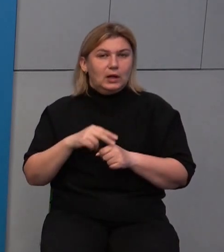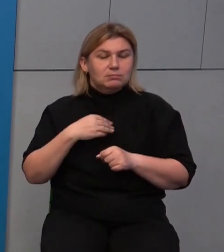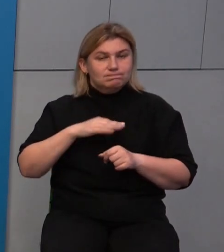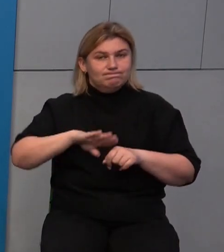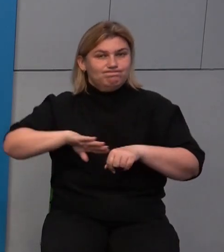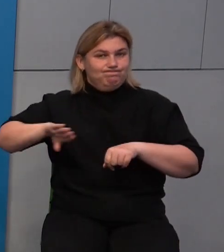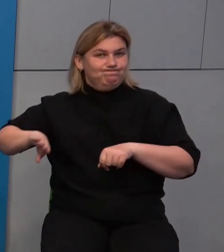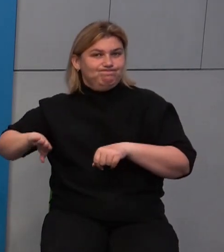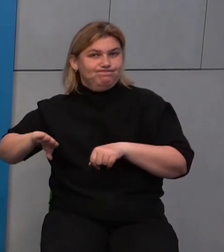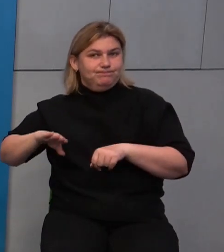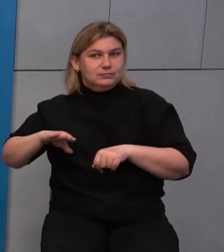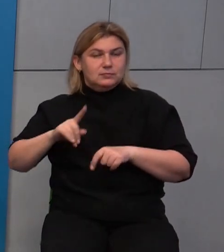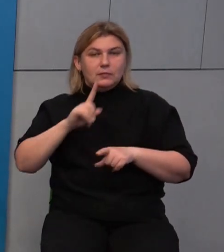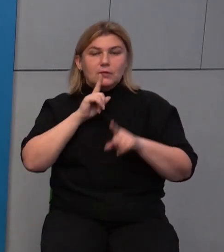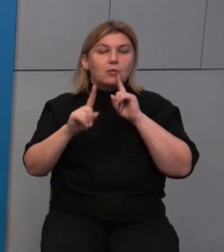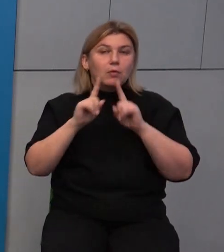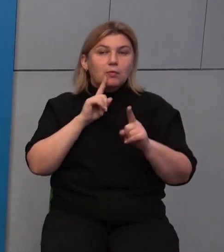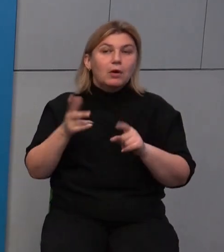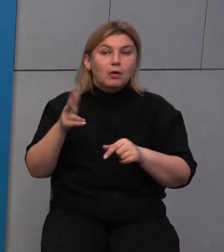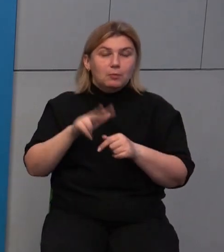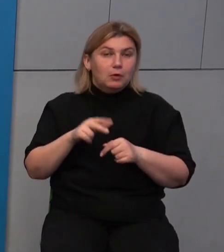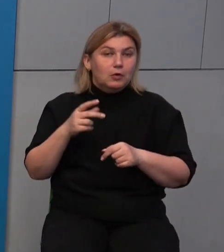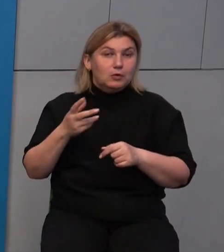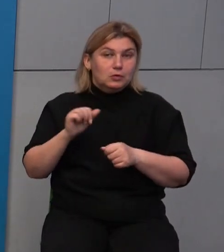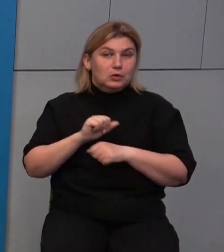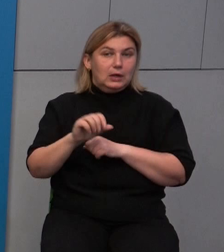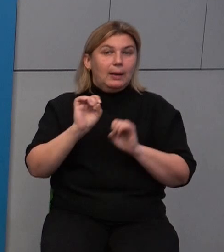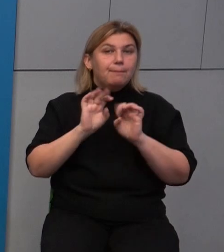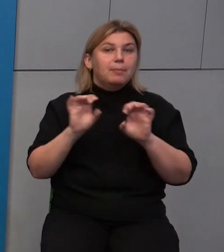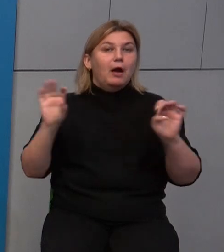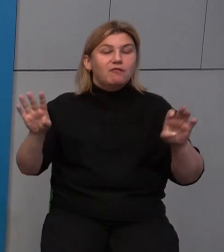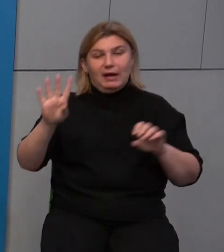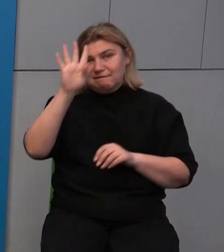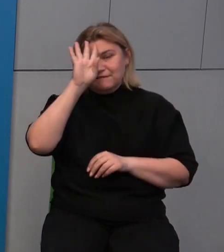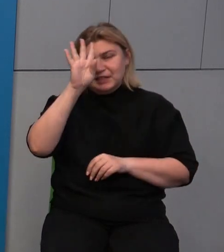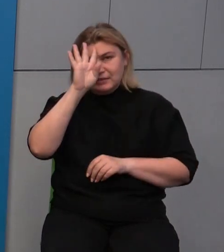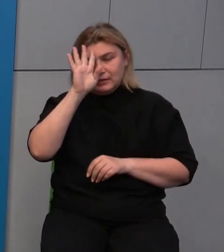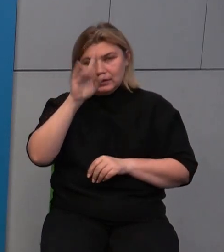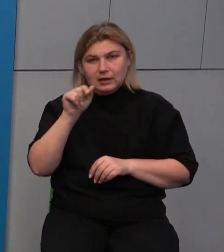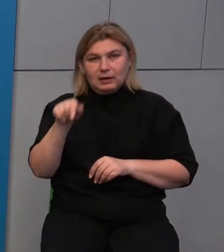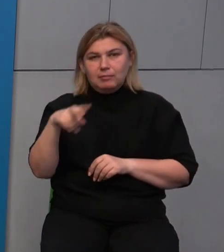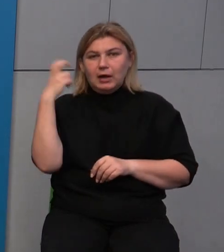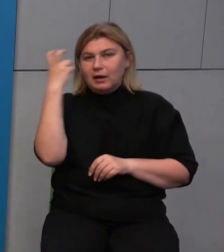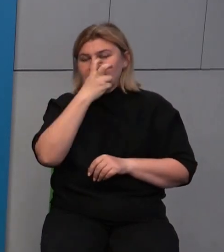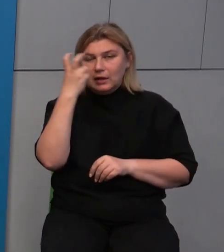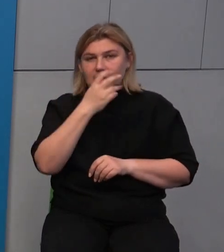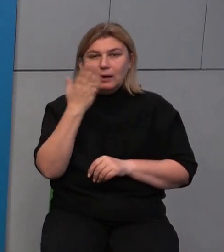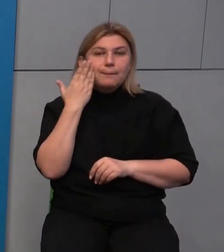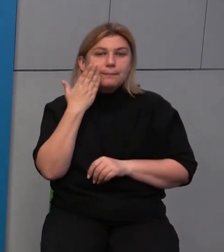Jedynymi tam rozmówcami, którzy są, są profesorowie fizyki, bo to mnie bardzo interesowało